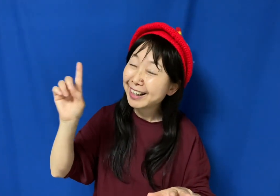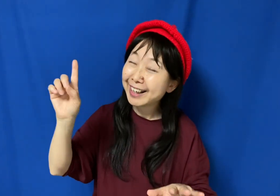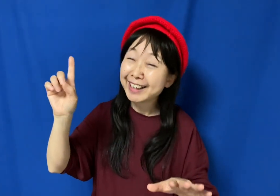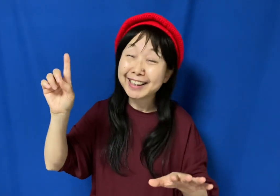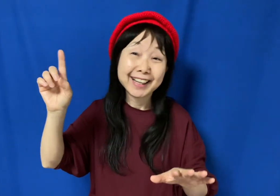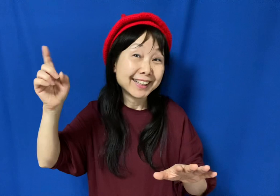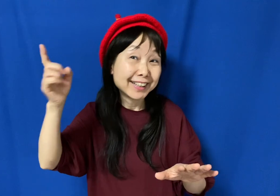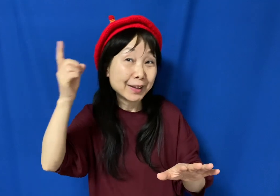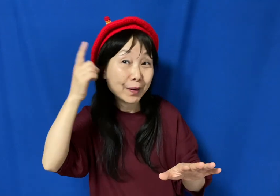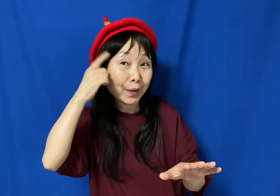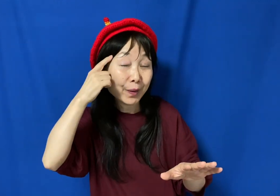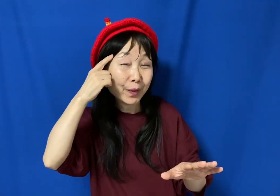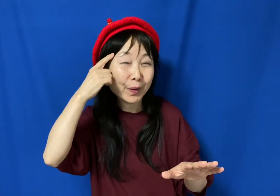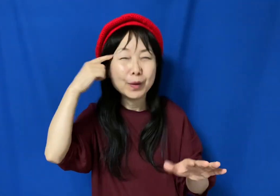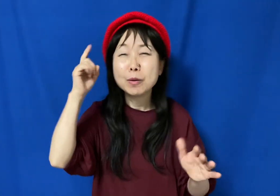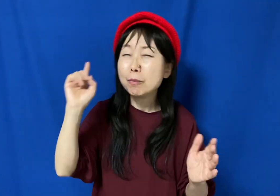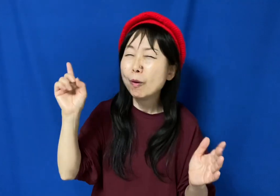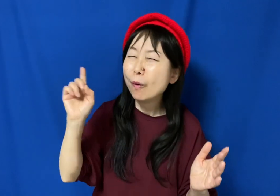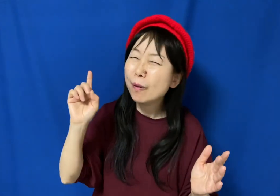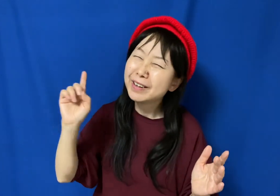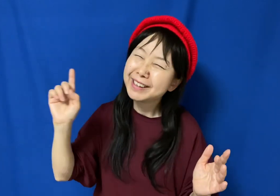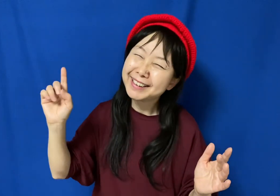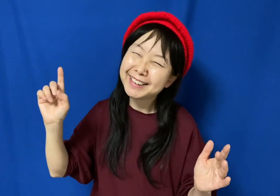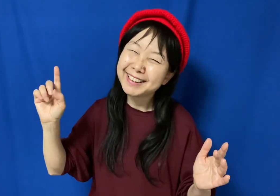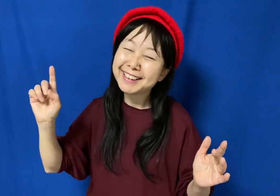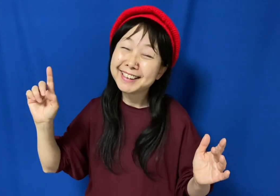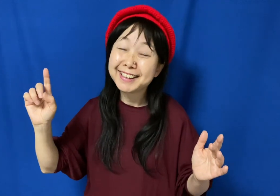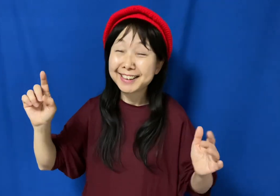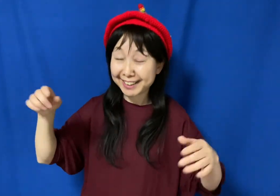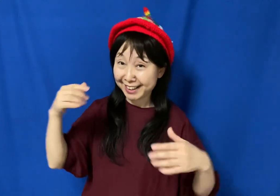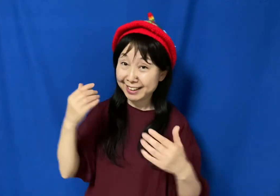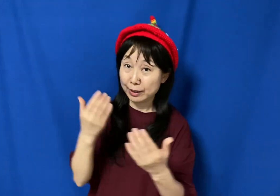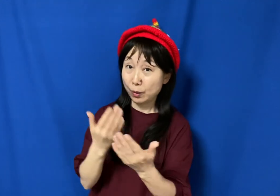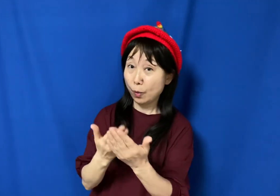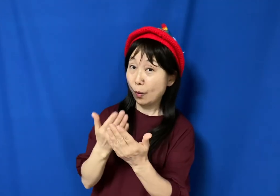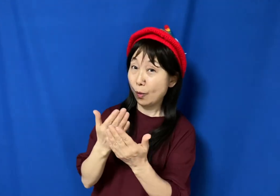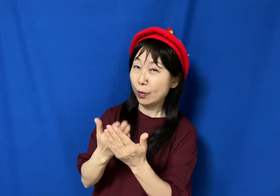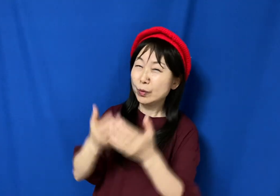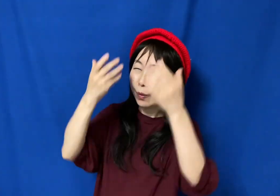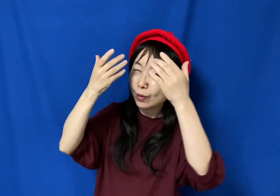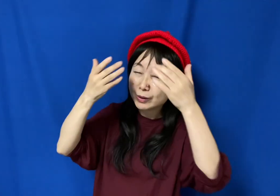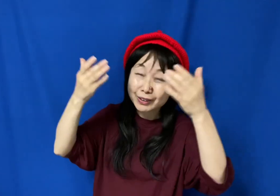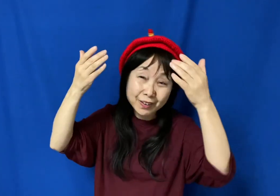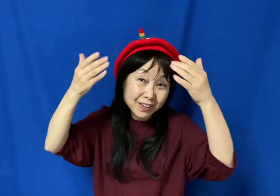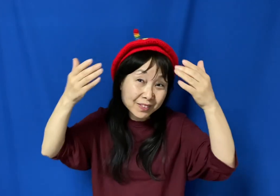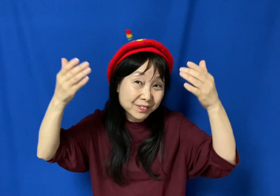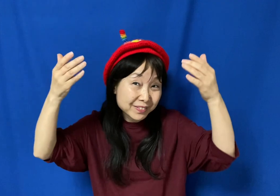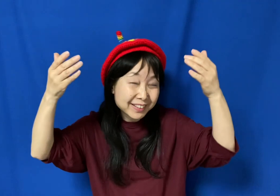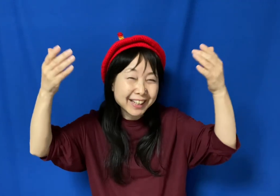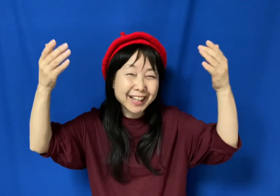何を想い（手話：思う・何？） 何を望んで（手話：ちょうだい・夢）